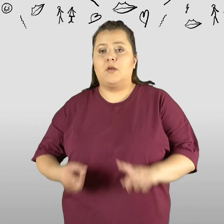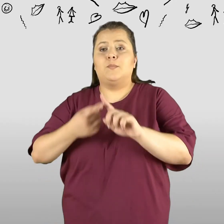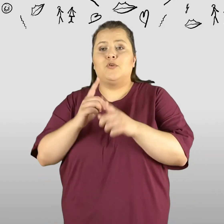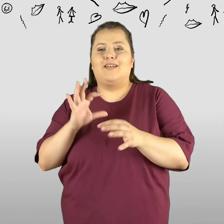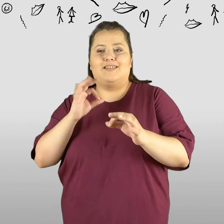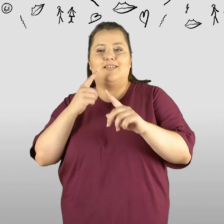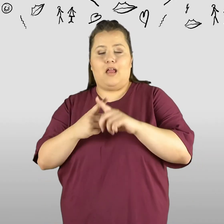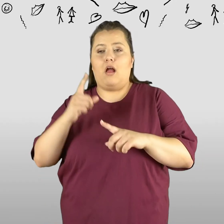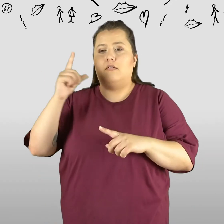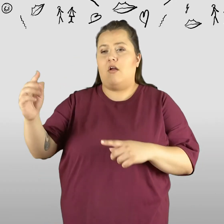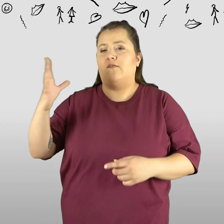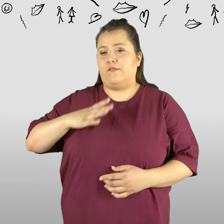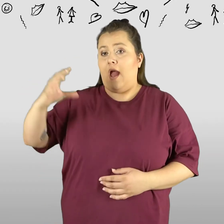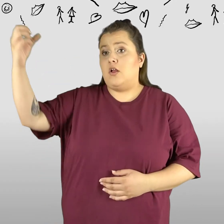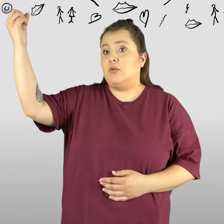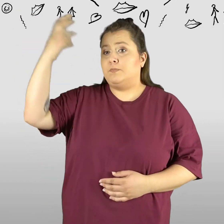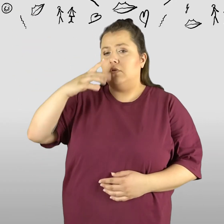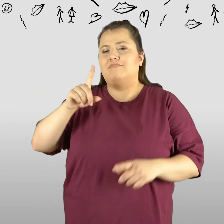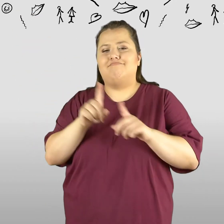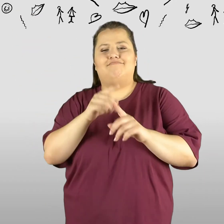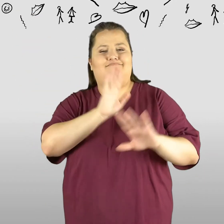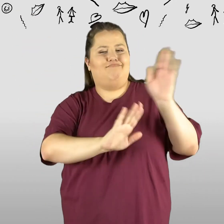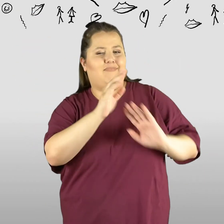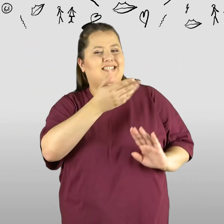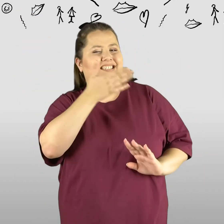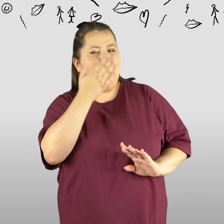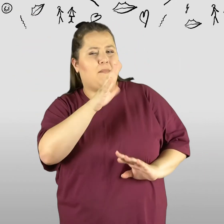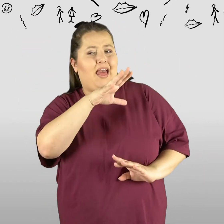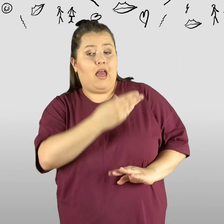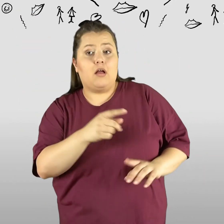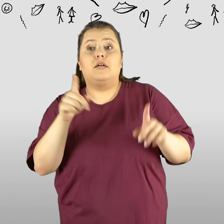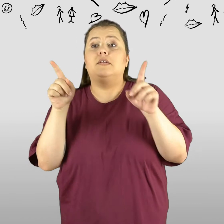Przed seksem warto odświeżyć się po to, by uniknąć nie tylko nieświeżego zapachu,